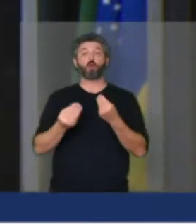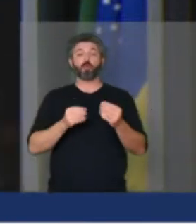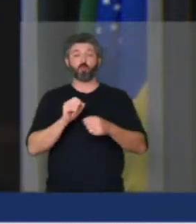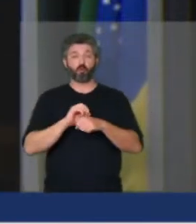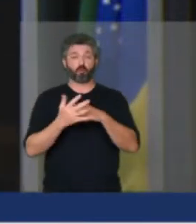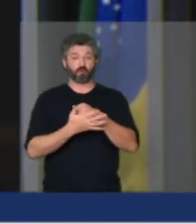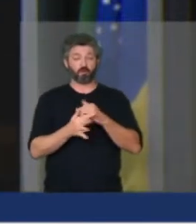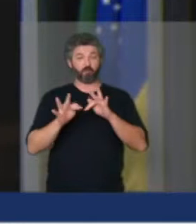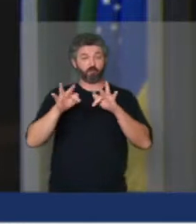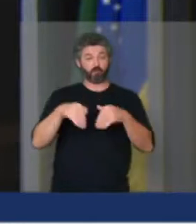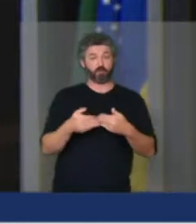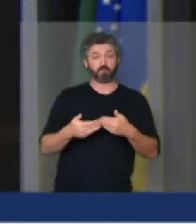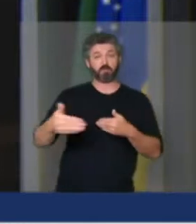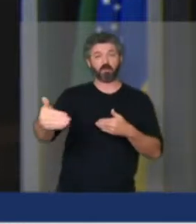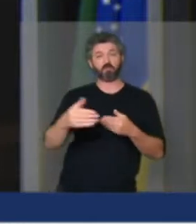DEBATE DE NÓS ALIVIAR A DOR DAQUELAS PESSOAS QUE MAIS